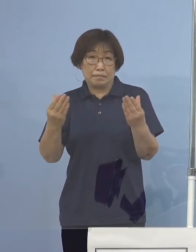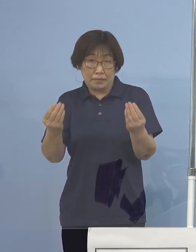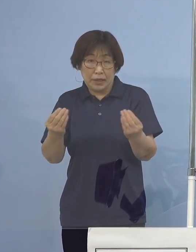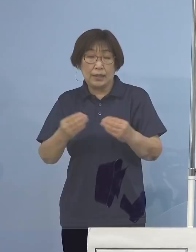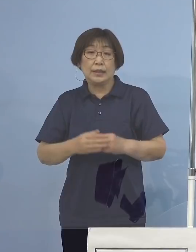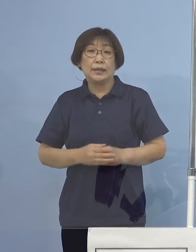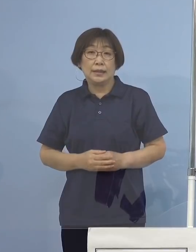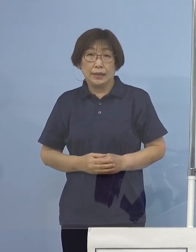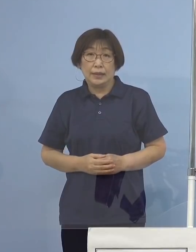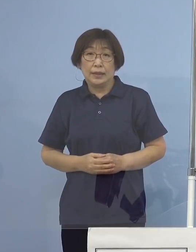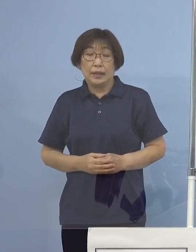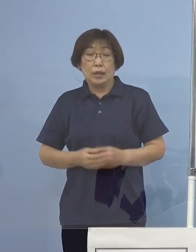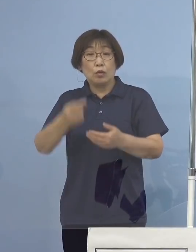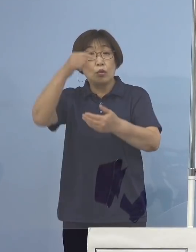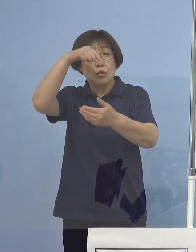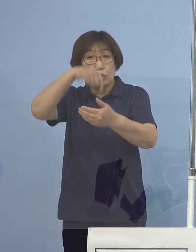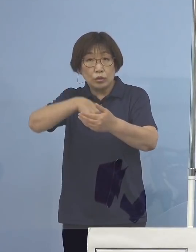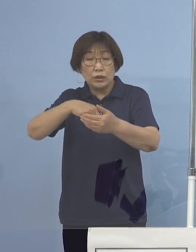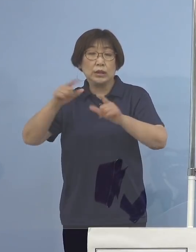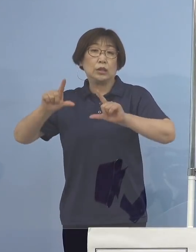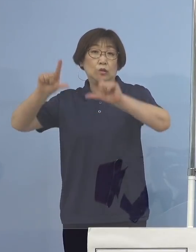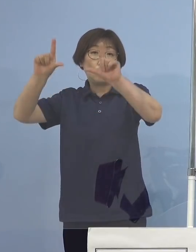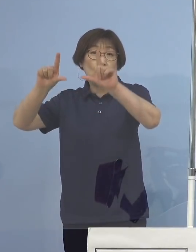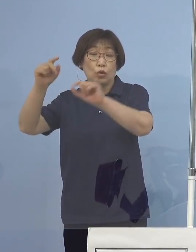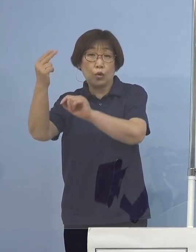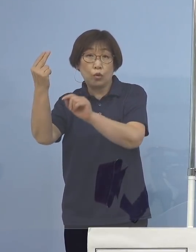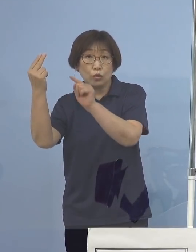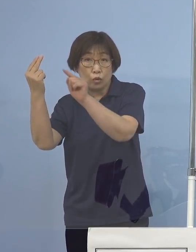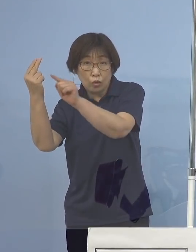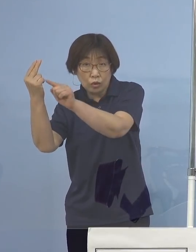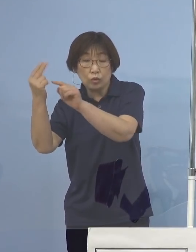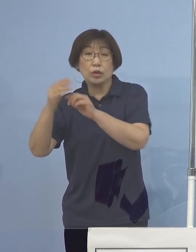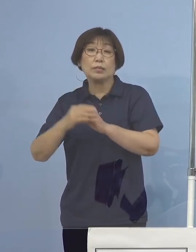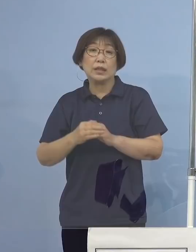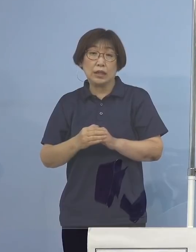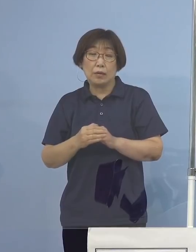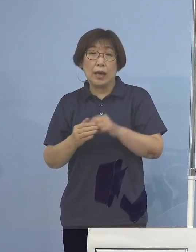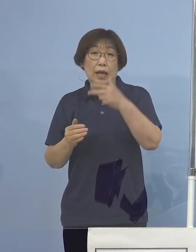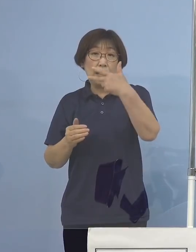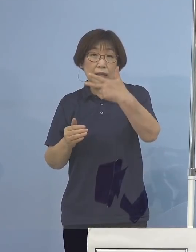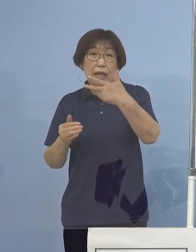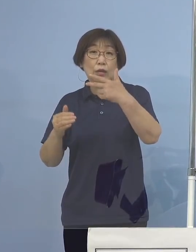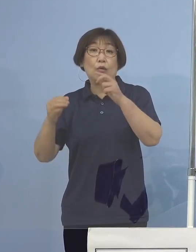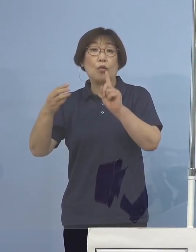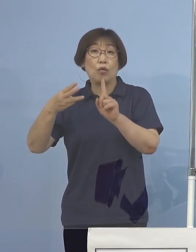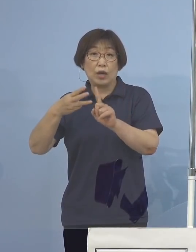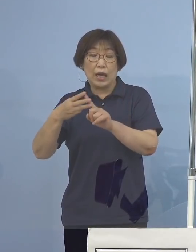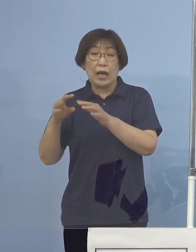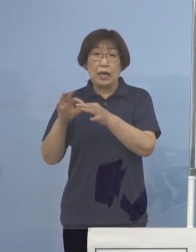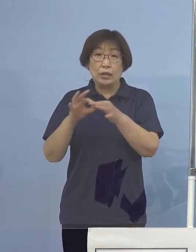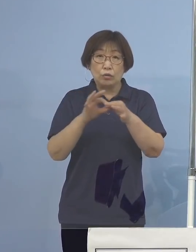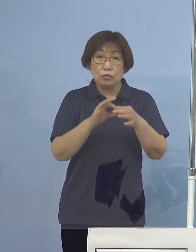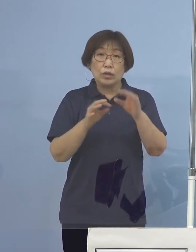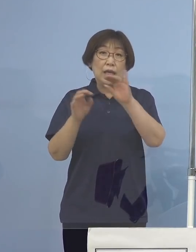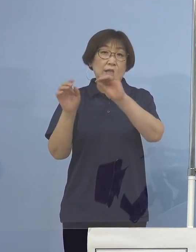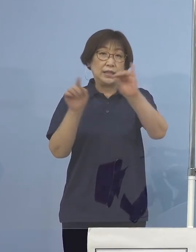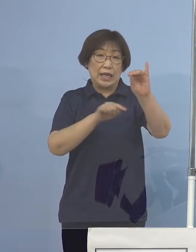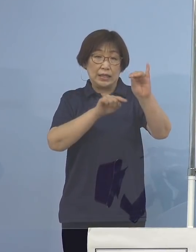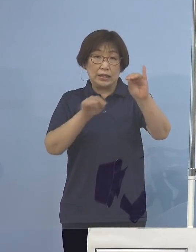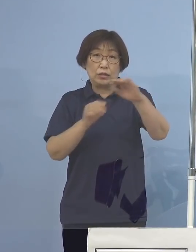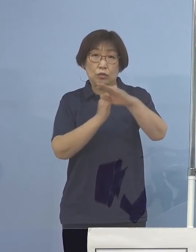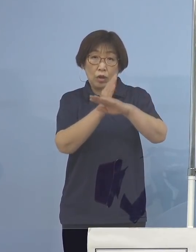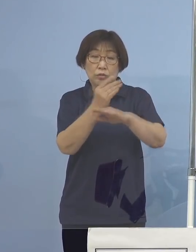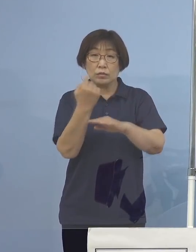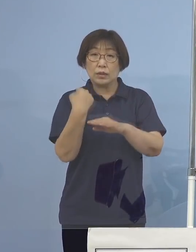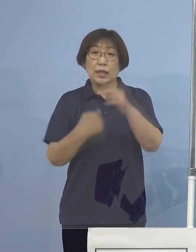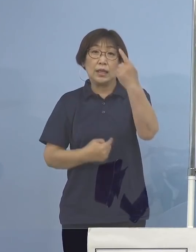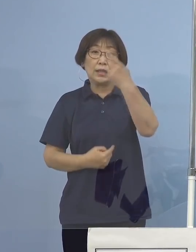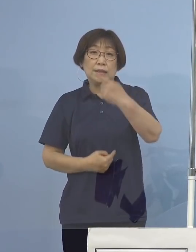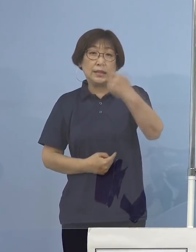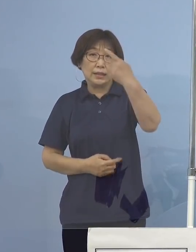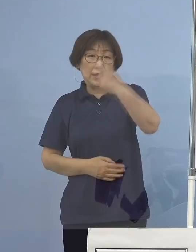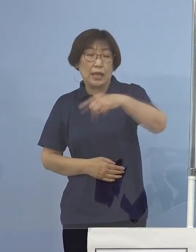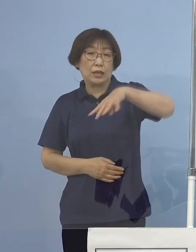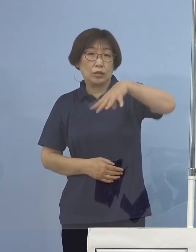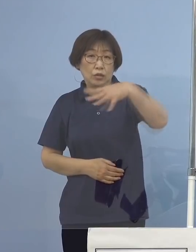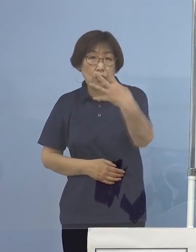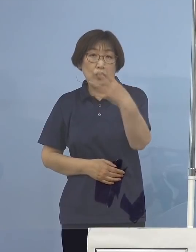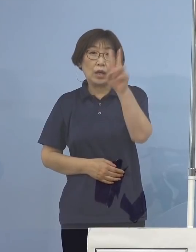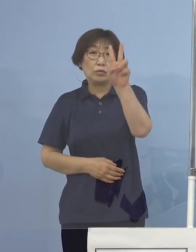このうち東京都におきましては7日連続で1,000（名）を超える 昨日は1200（名）、いや1429名